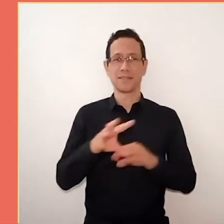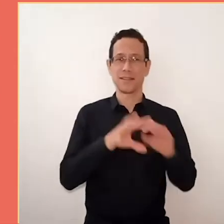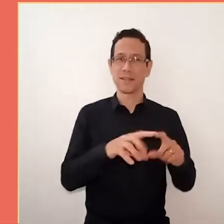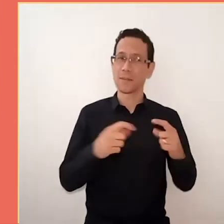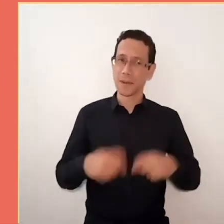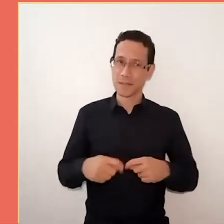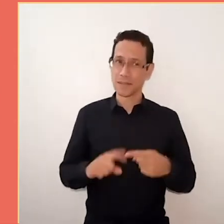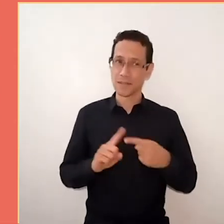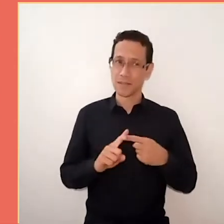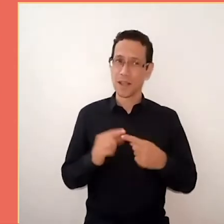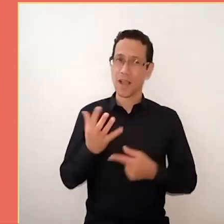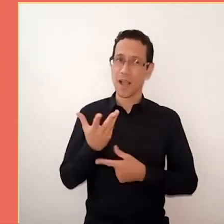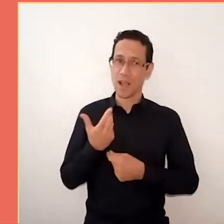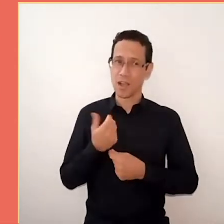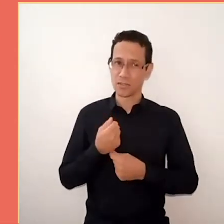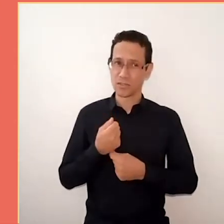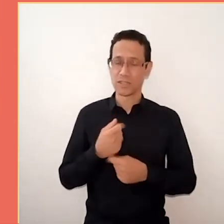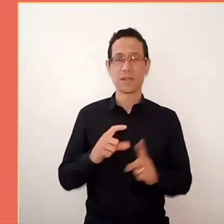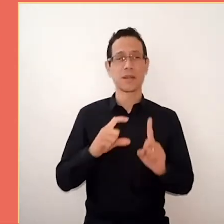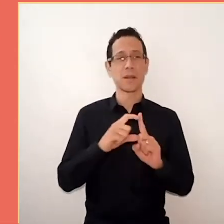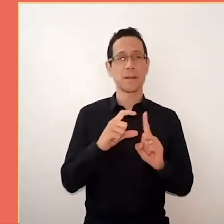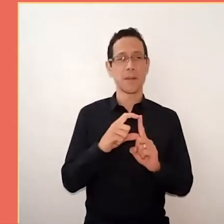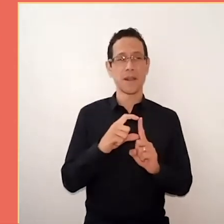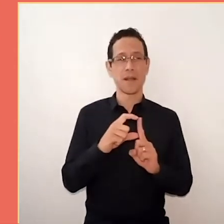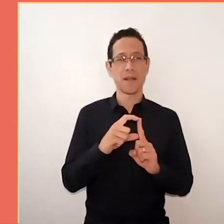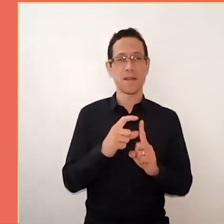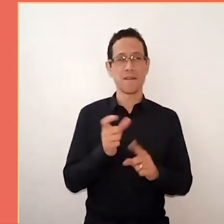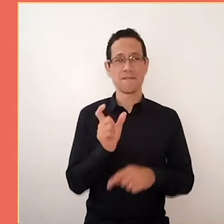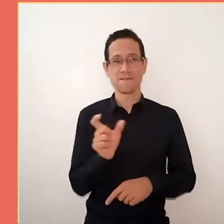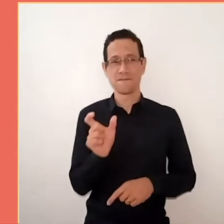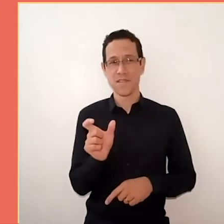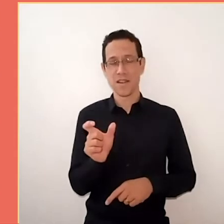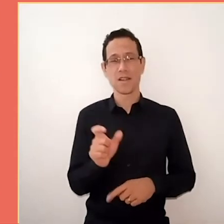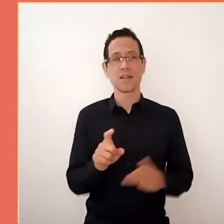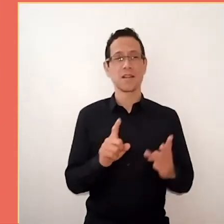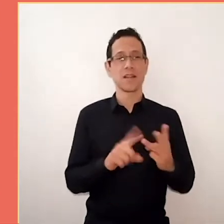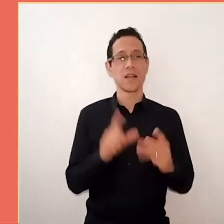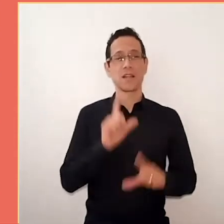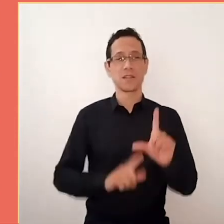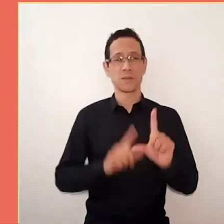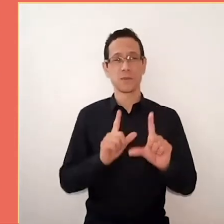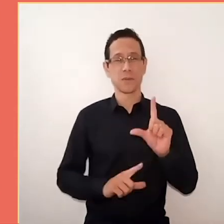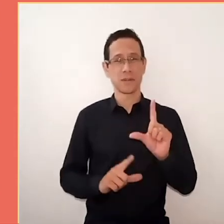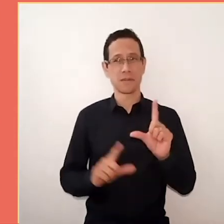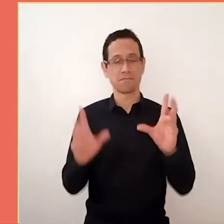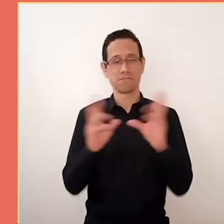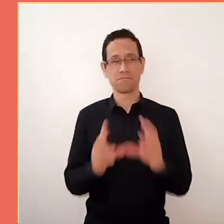e a arte da palavra é a literatura, então, nós precisamos fazer essa síntese de o quanto é importante a literatura